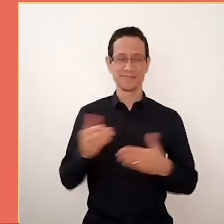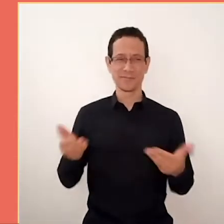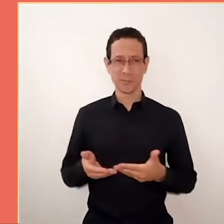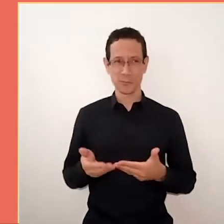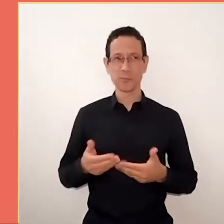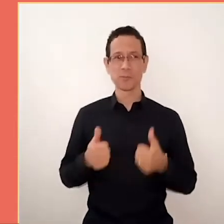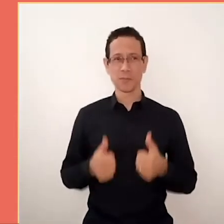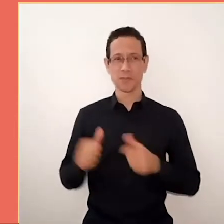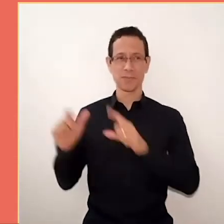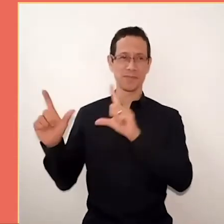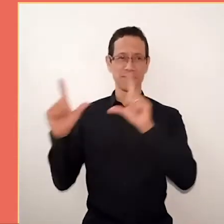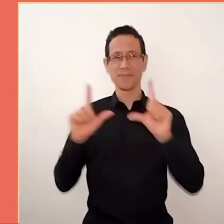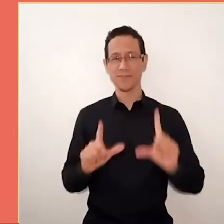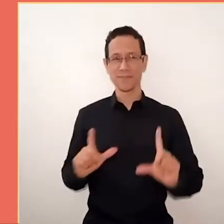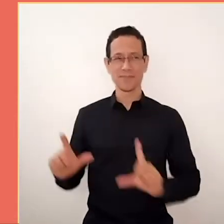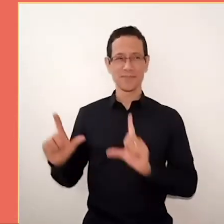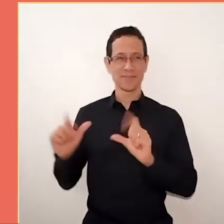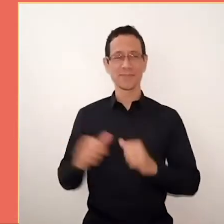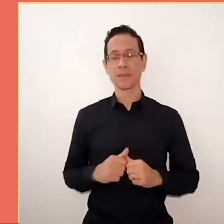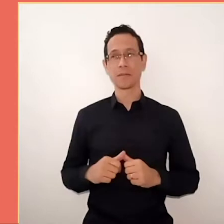nesse seminário que é tão significativo pra nós,